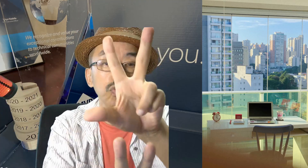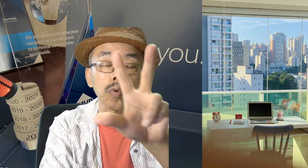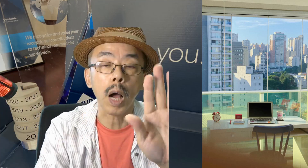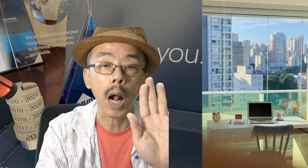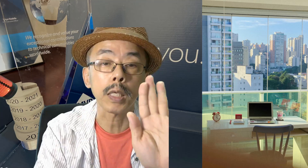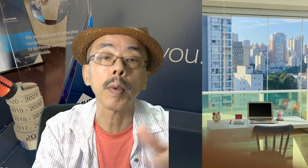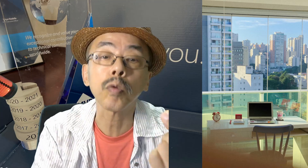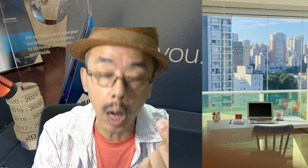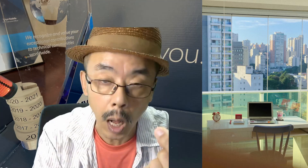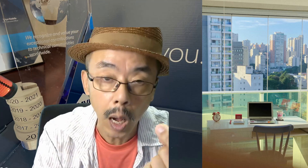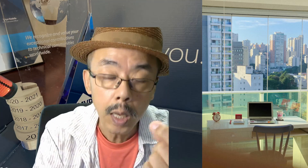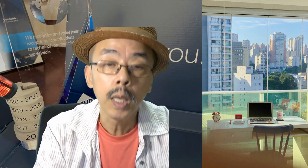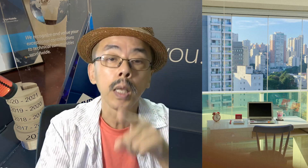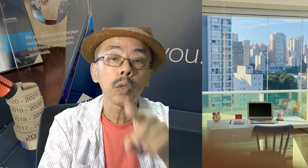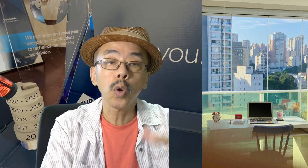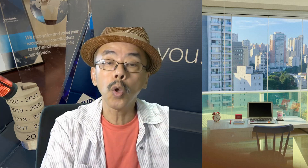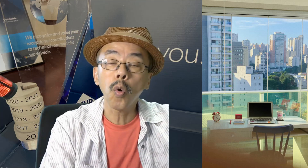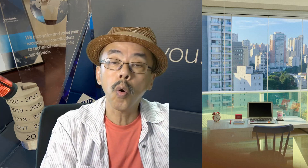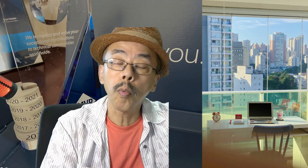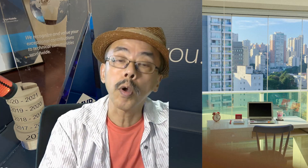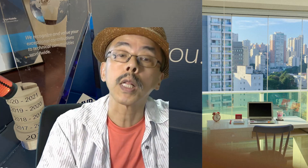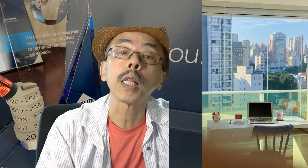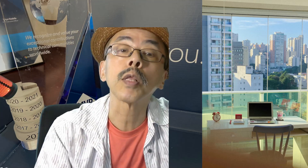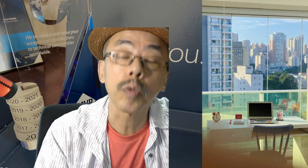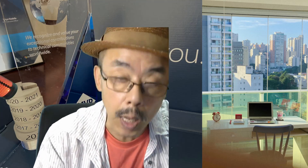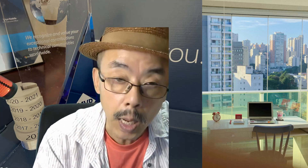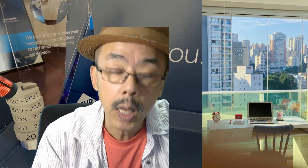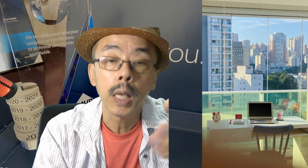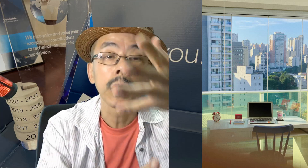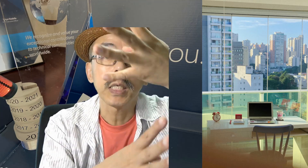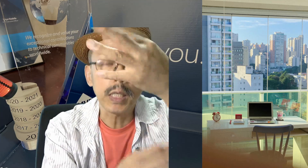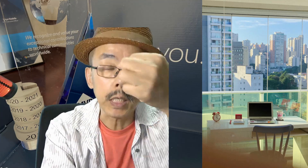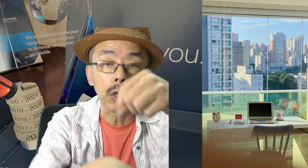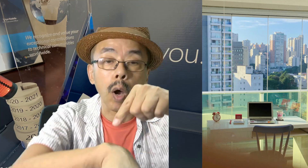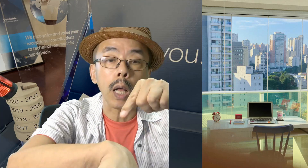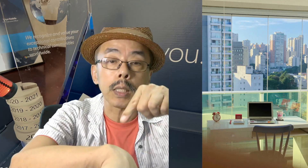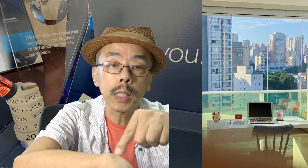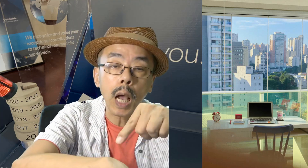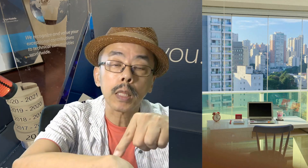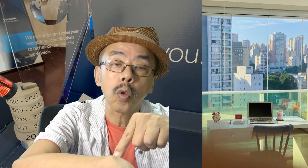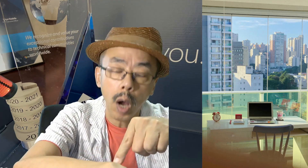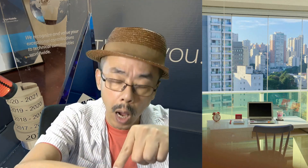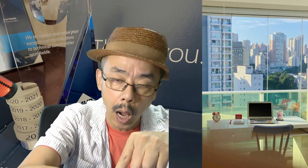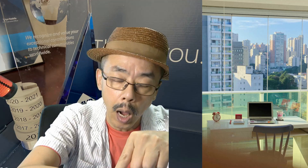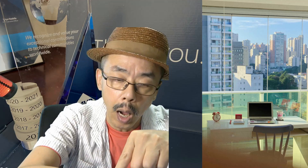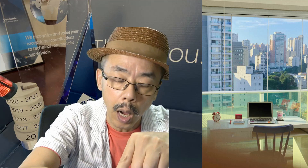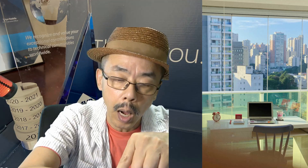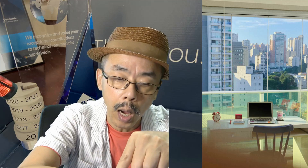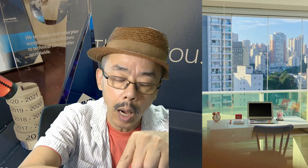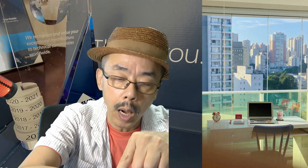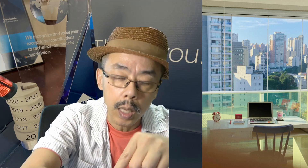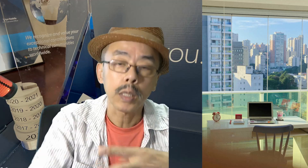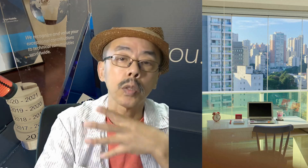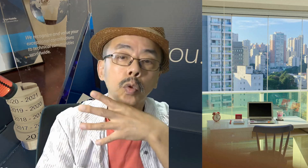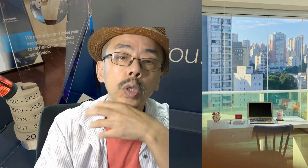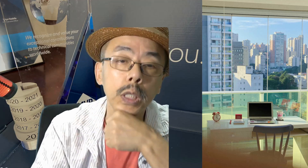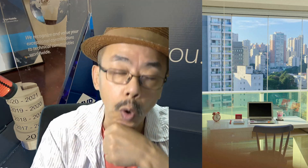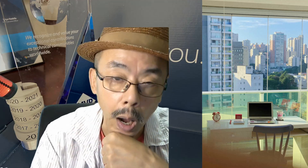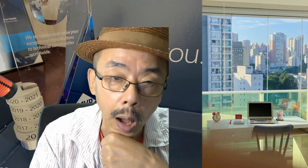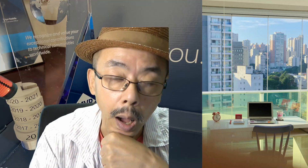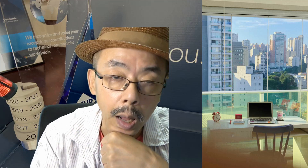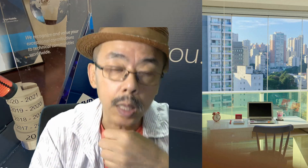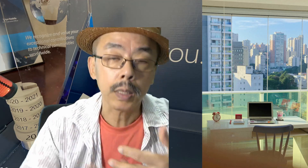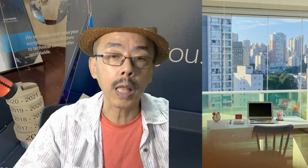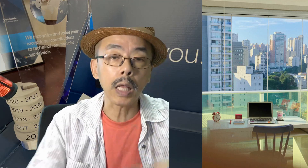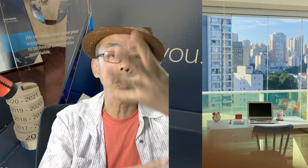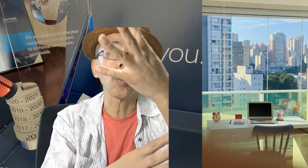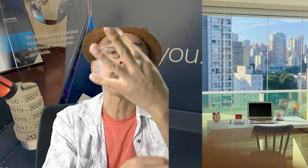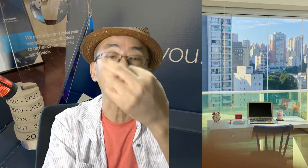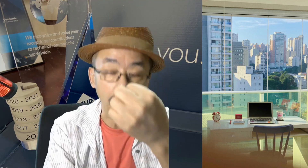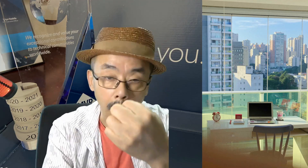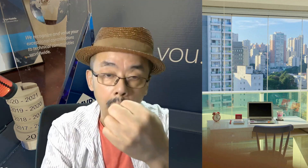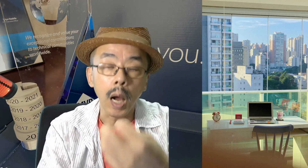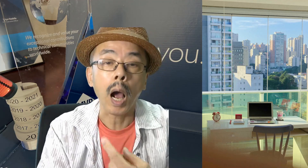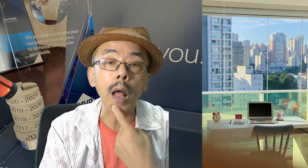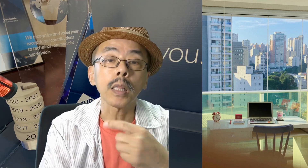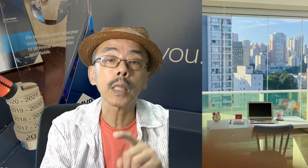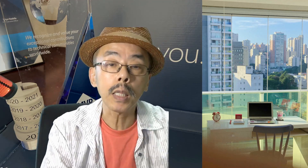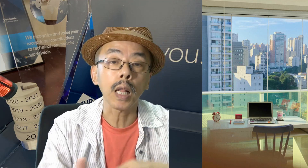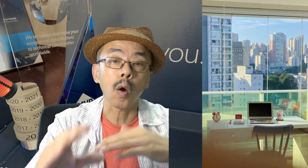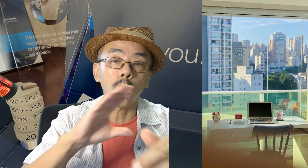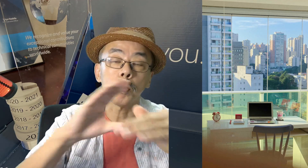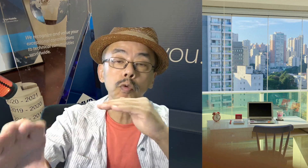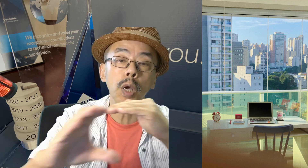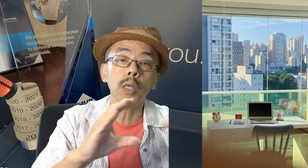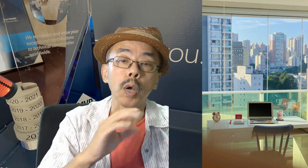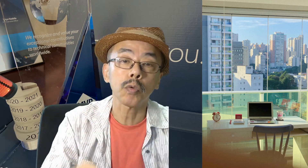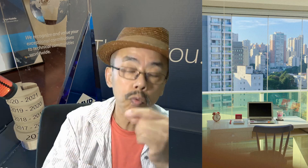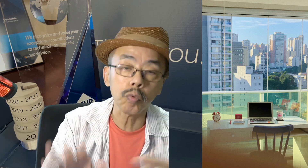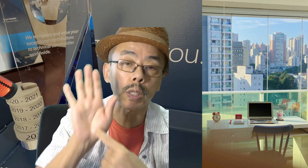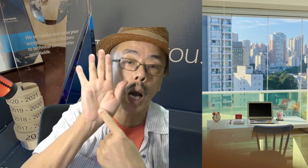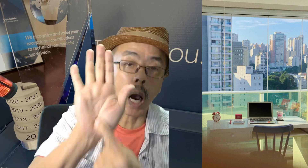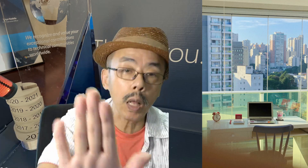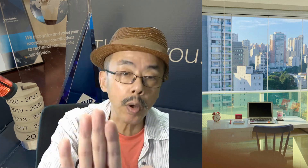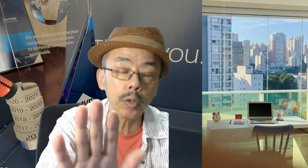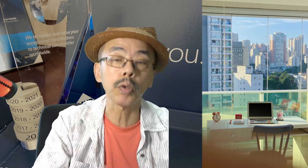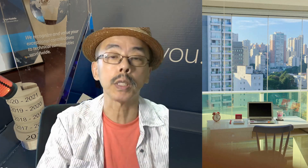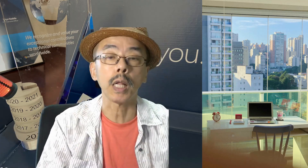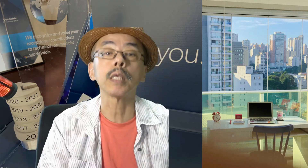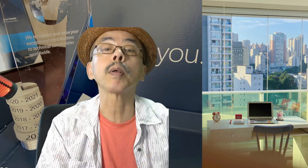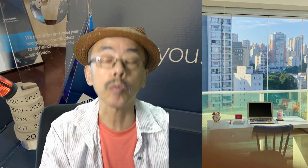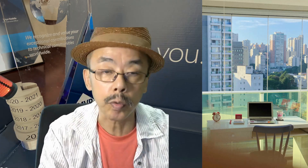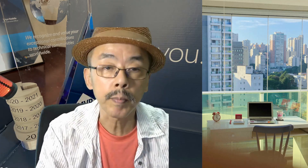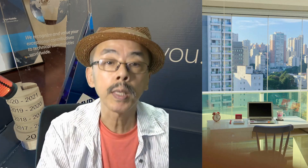ルールがありますから。数字だけ覚えると、日時とか時間とか年齢とか誕生日とか、簡単なコミュニケーションがすぐに表わせるようになります。